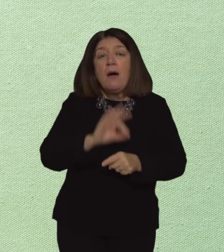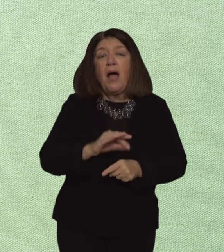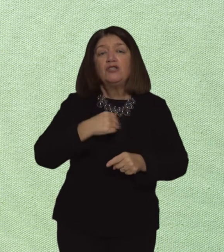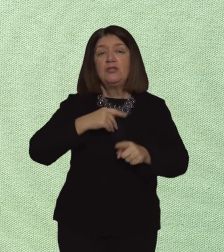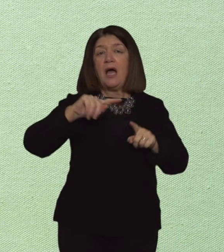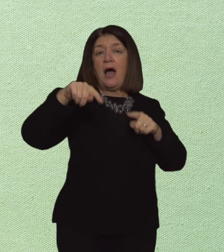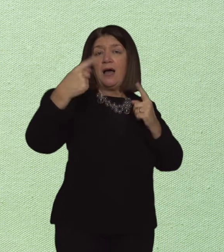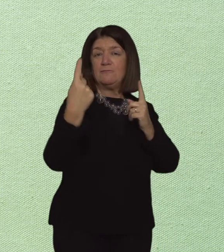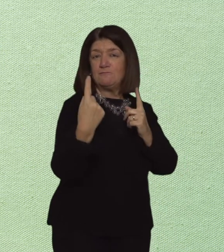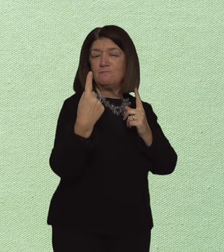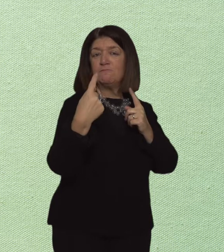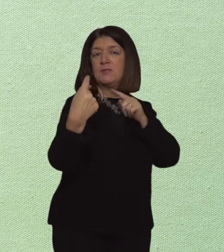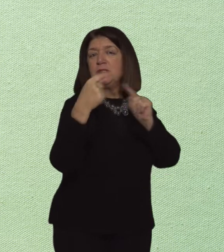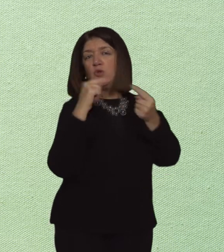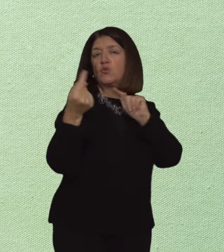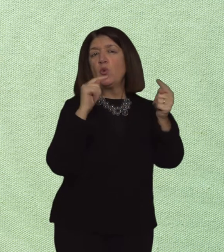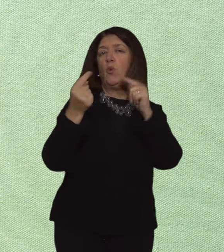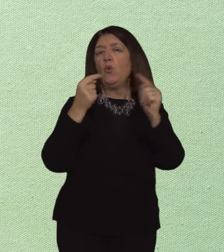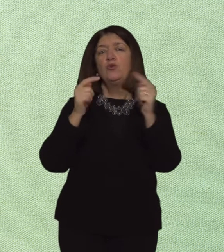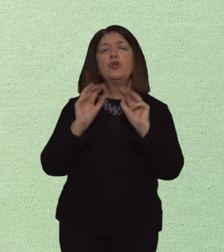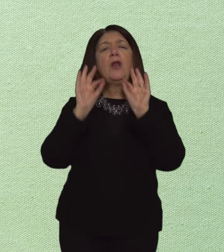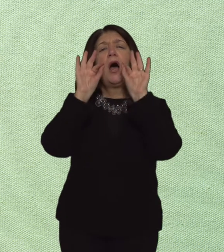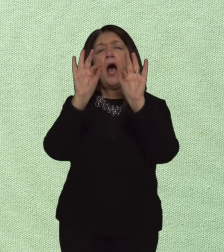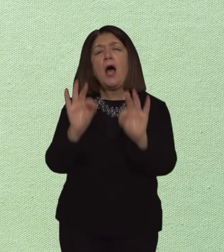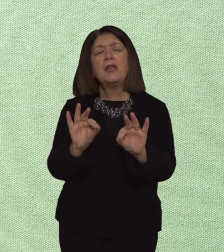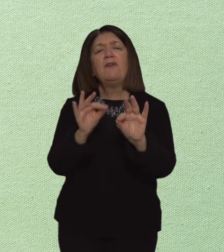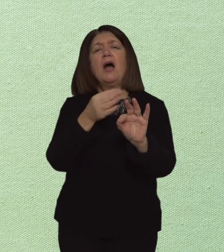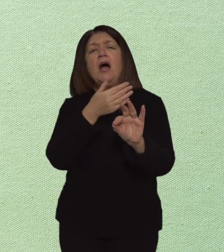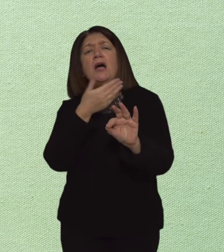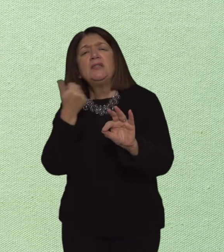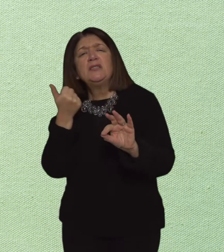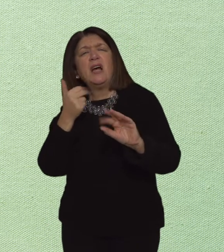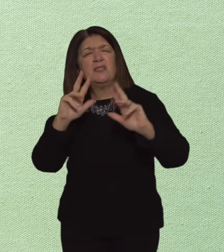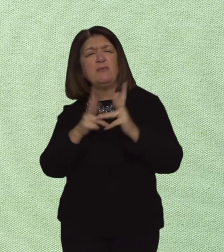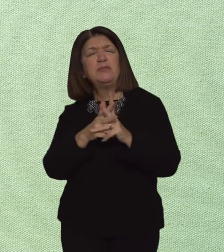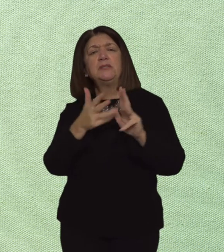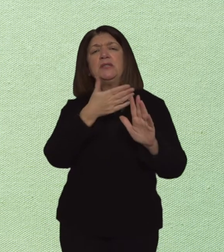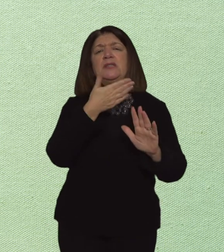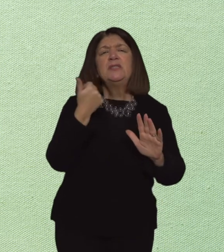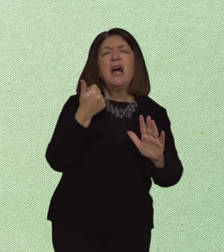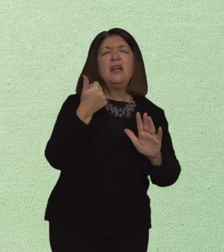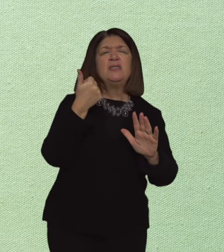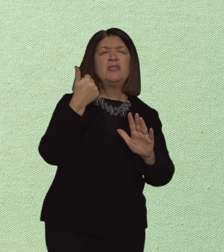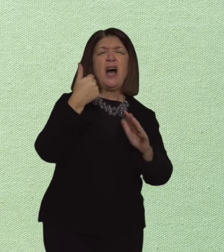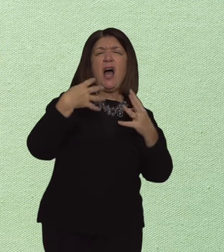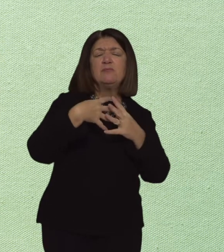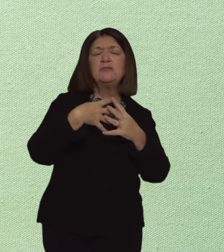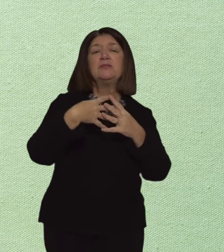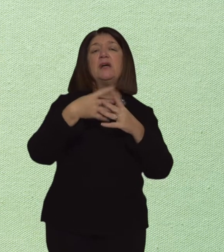e sapersi modellare rispetto a quelle che sono le sfide moderne in base a come cambia il